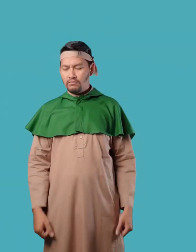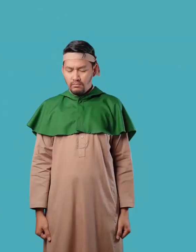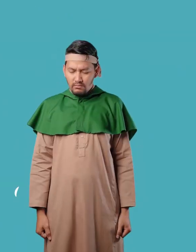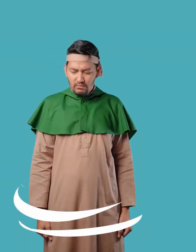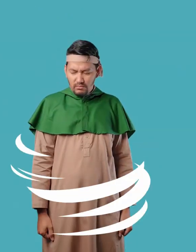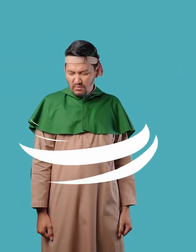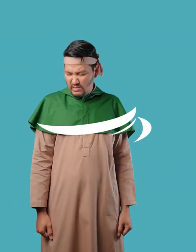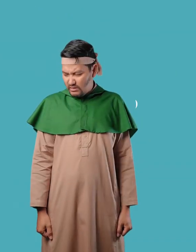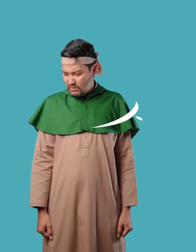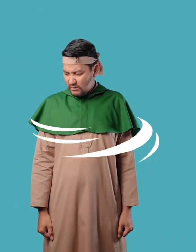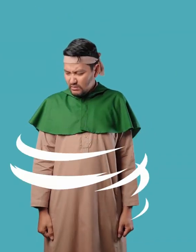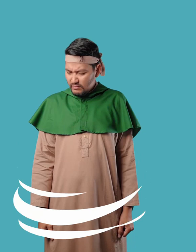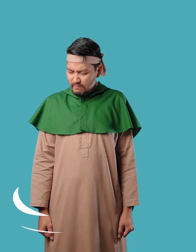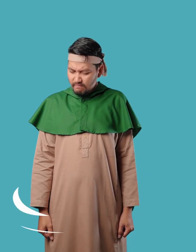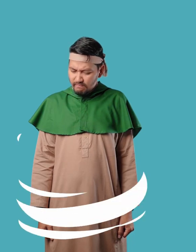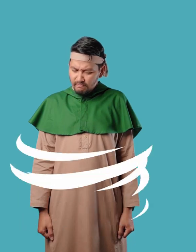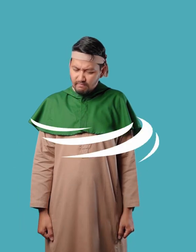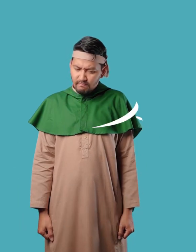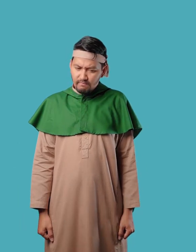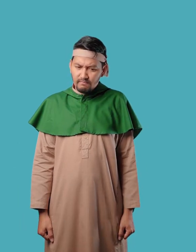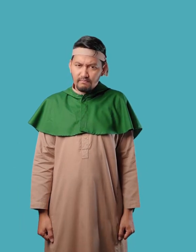Seisi kota datang untuk menyaksikan kejadian tersebut